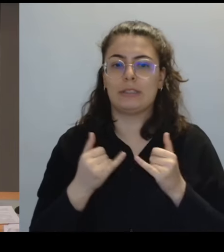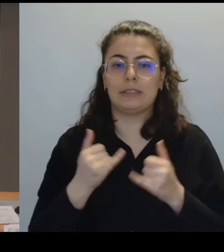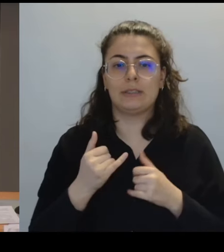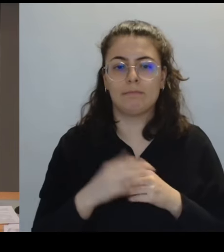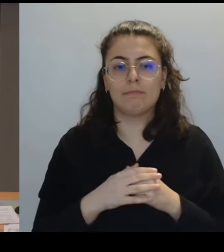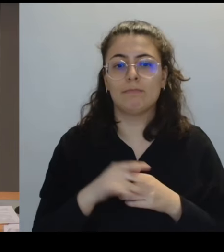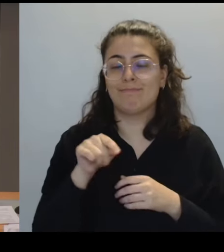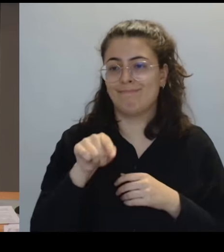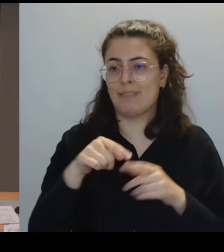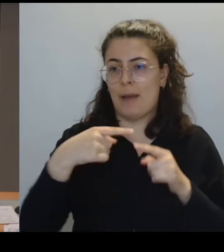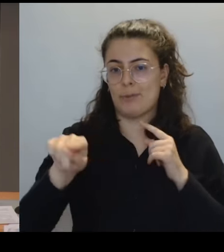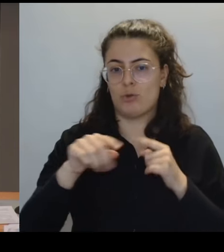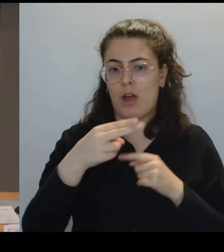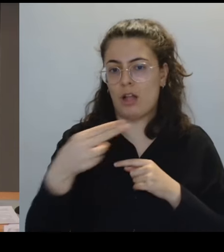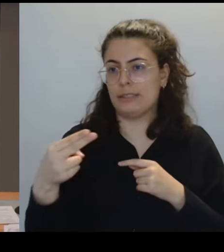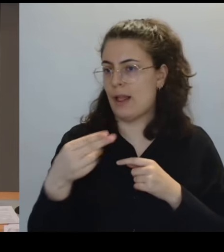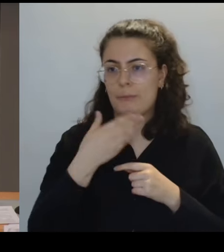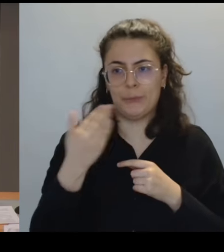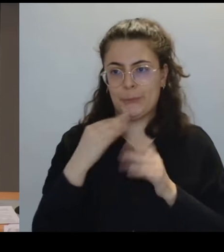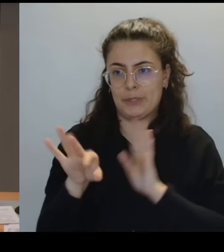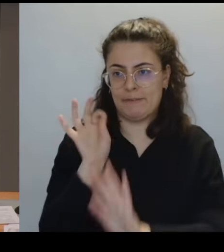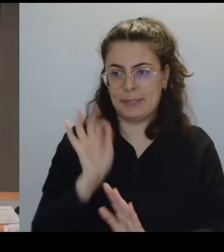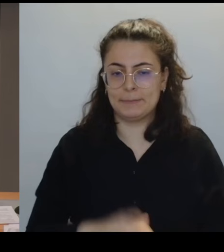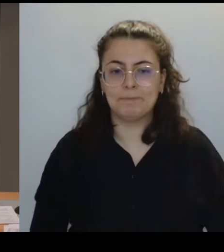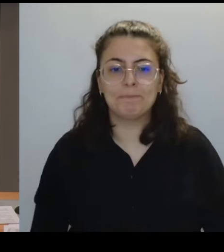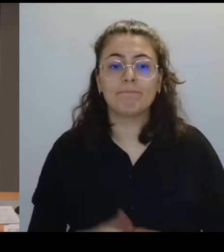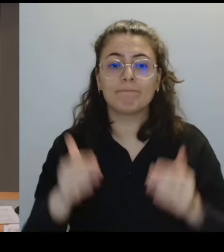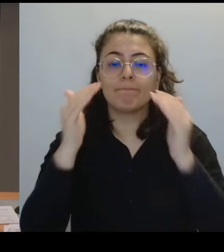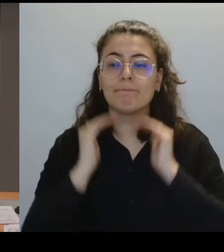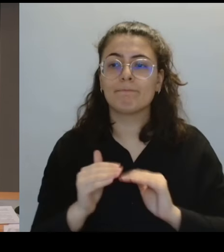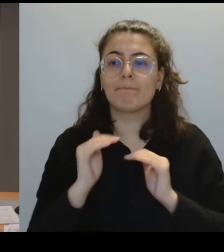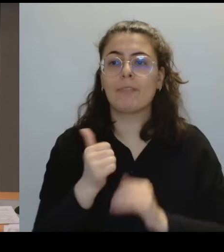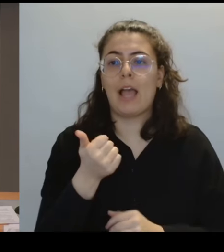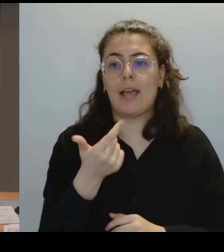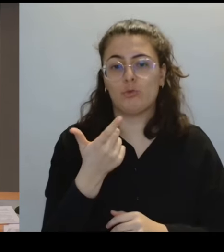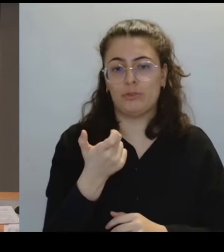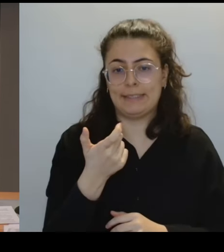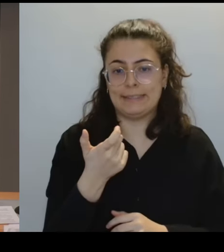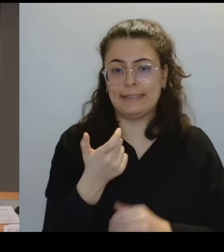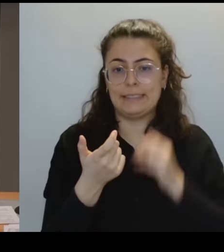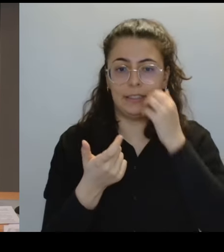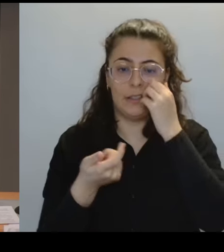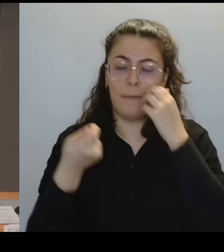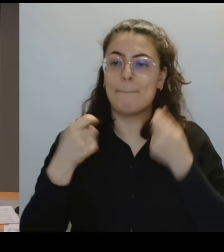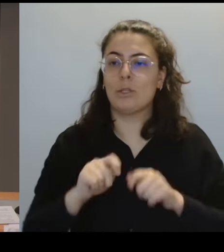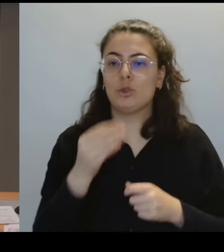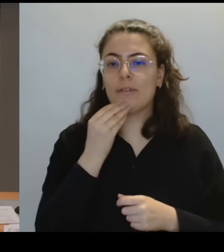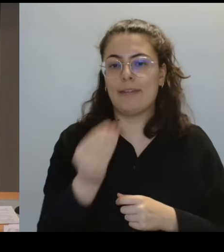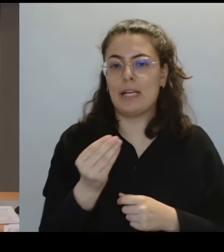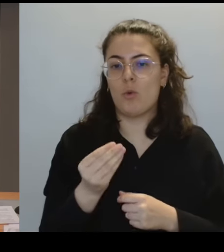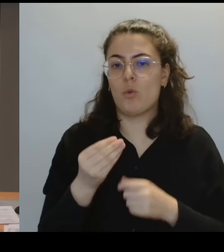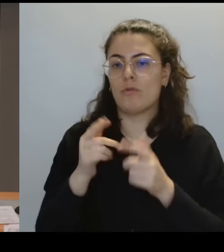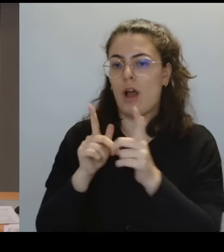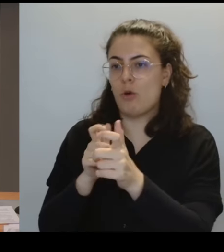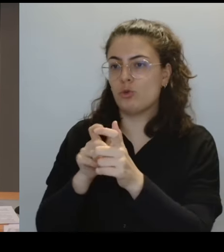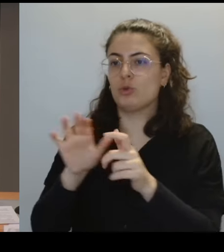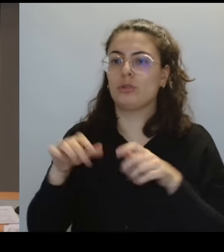Ich rufe auf Tagesordnungspunkt 21, Beschlussempfehlung des Ausschusses für Gesundheit und Pflege und Beschlussempfehlung des Hauptausschusses Drucksache